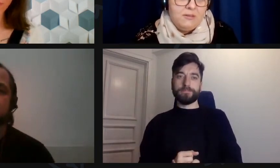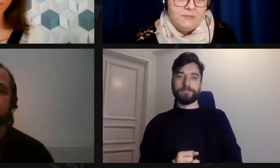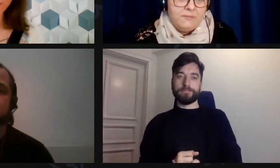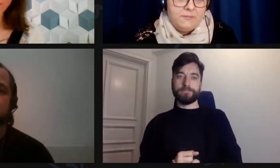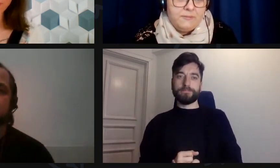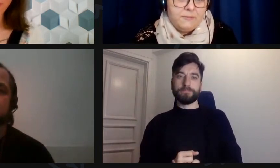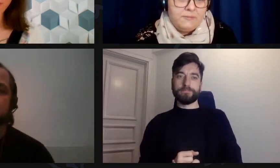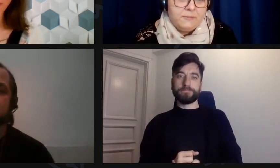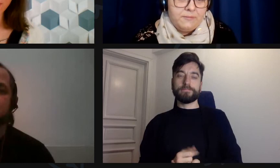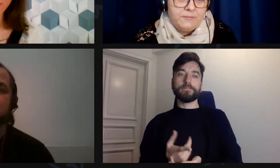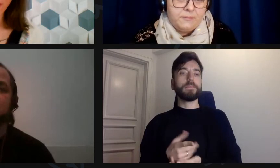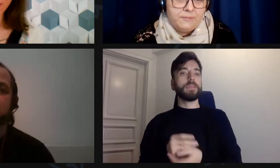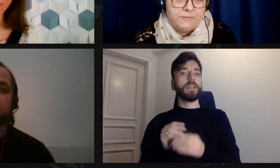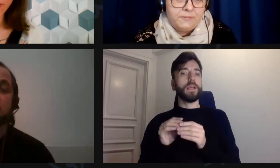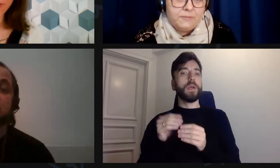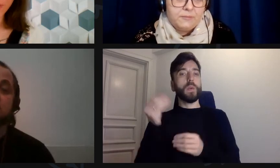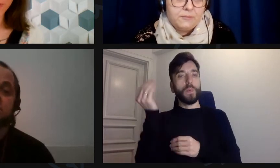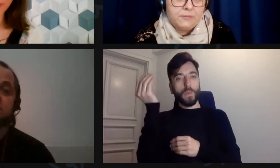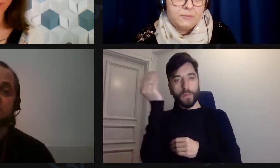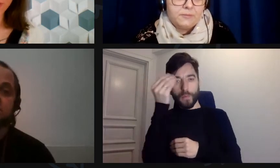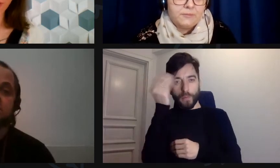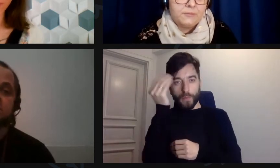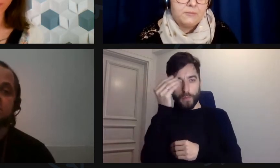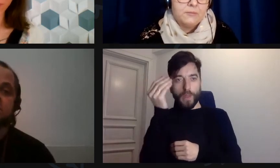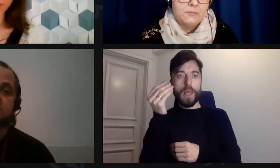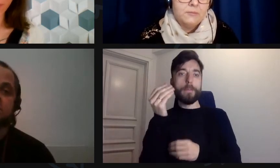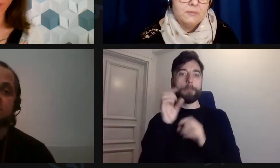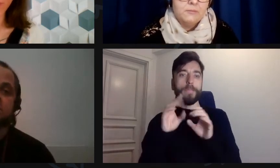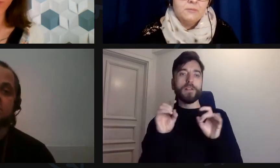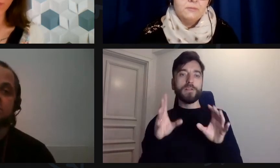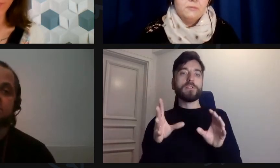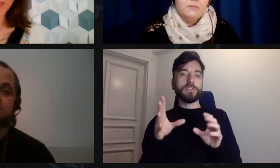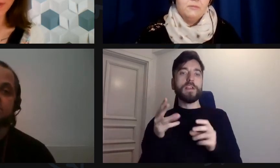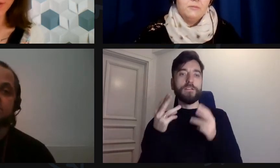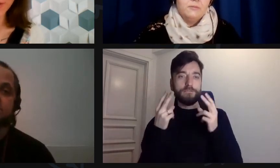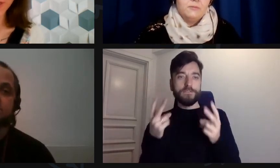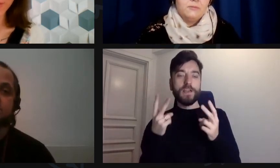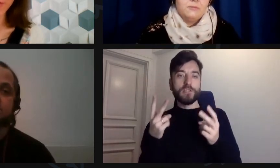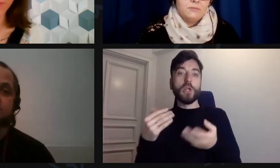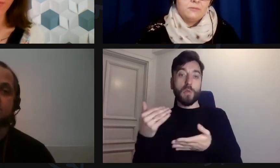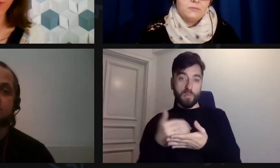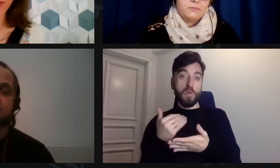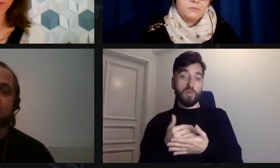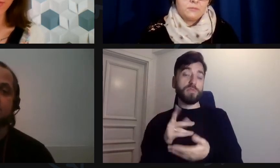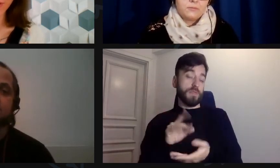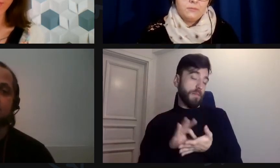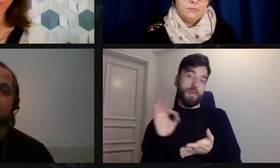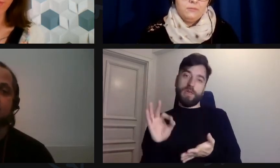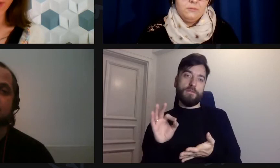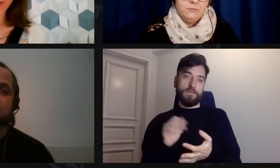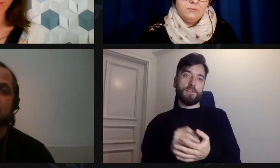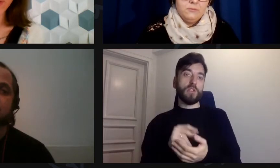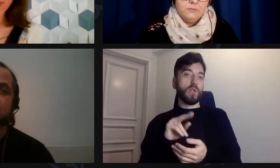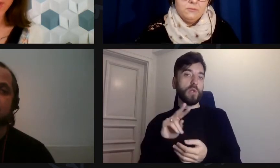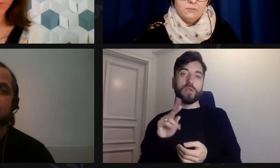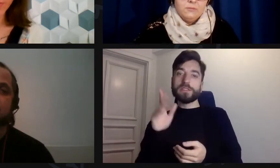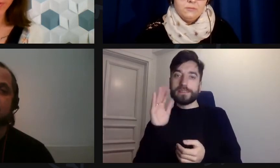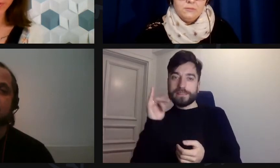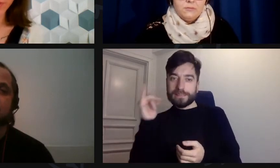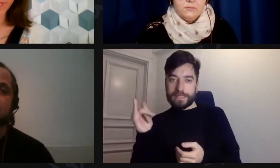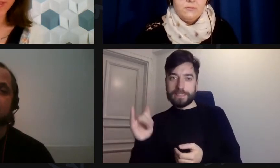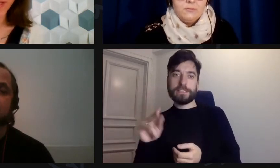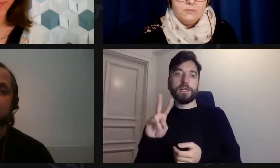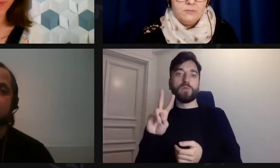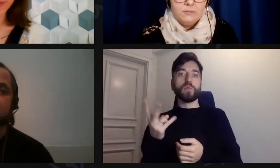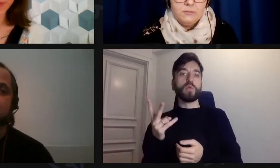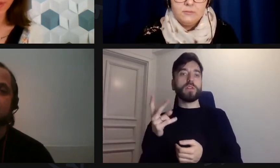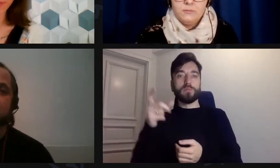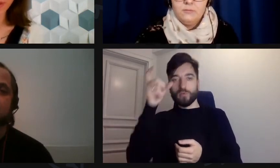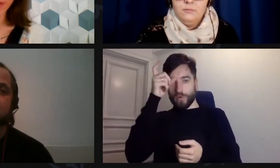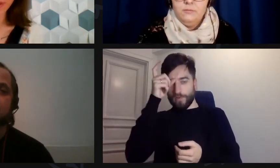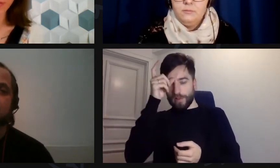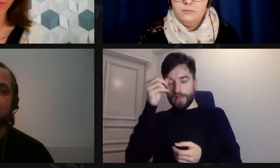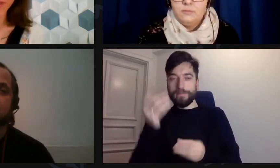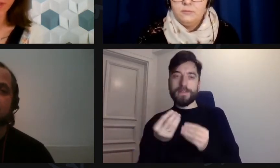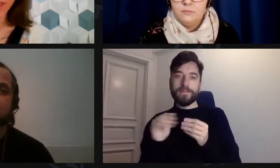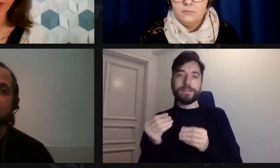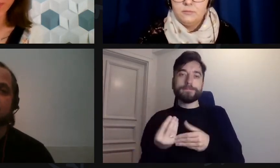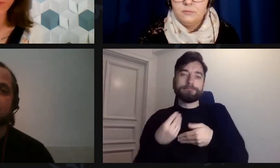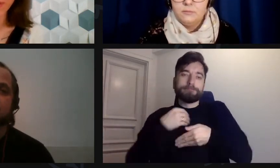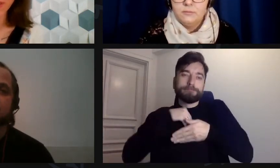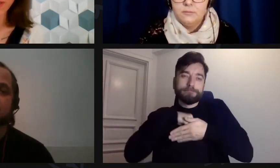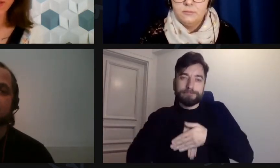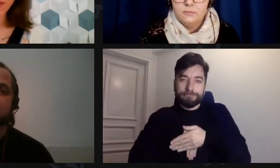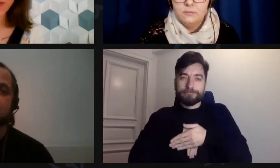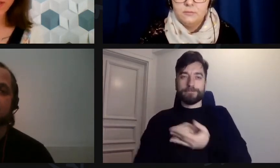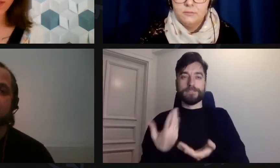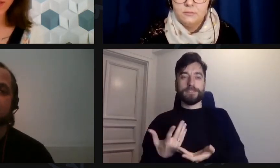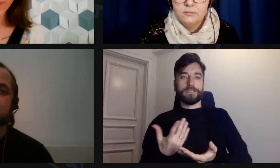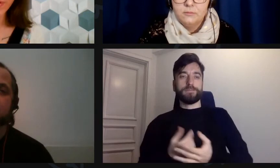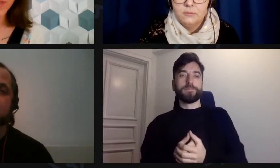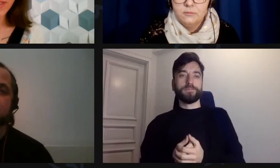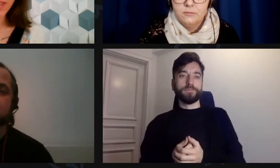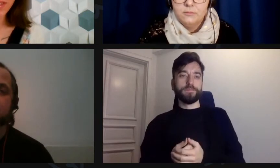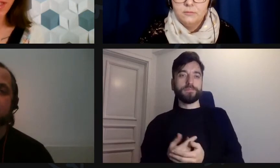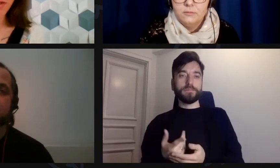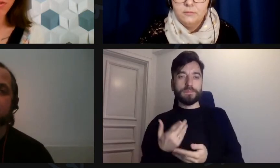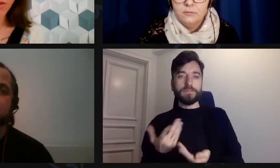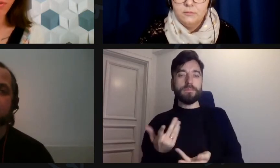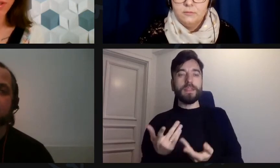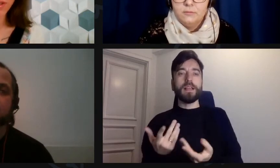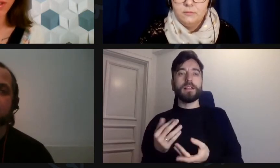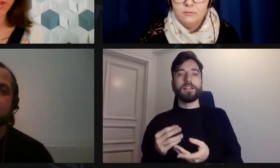Dominika – wyksztalcenie może pomóc w pracy z dziećmi, żeby być empatycznym i wiedzieć jak pewnie procesy zachodzą